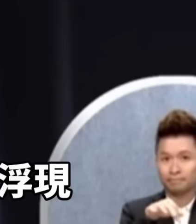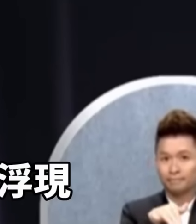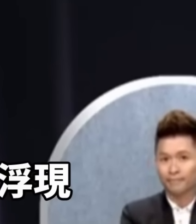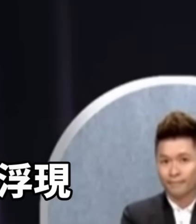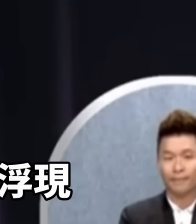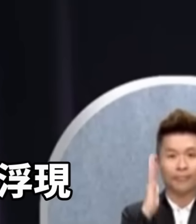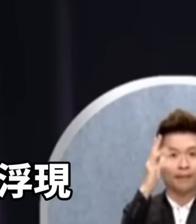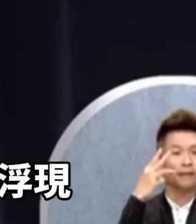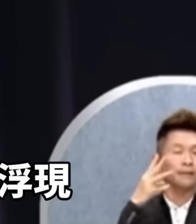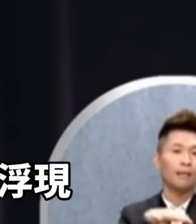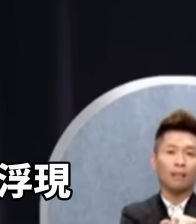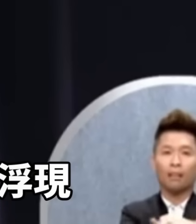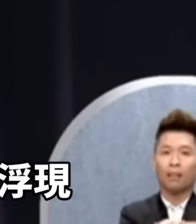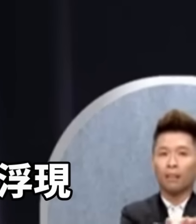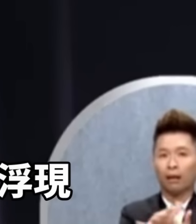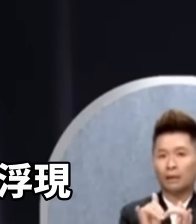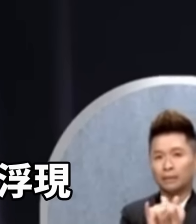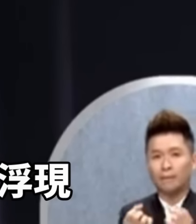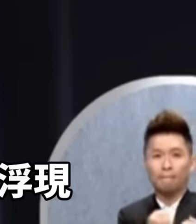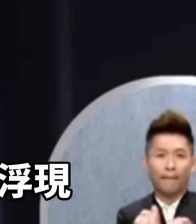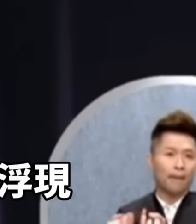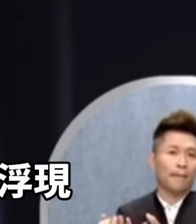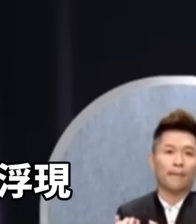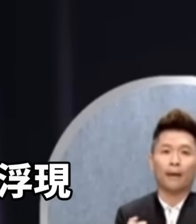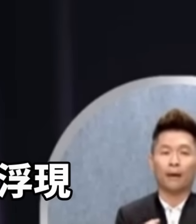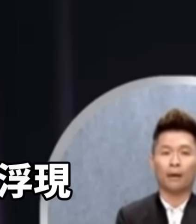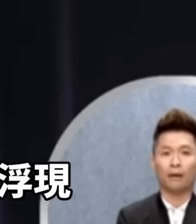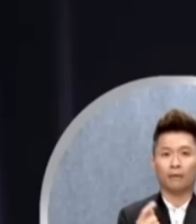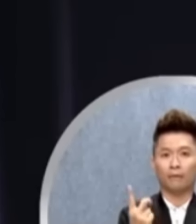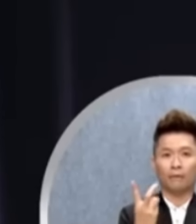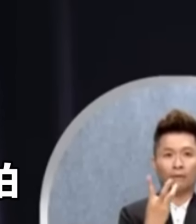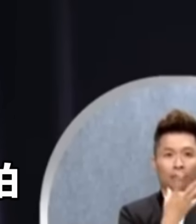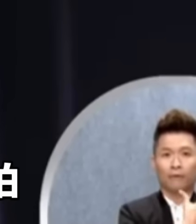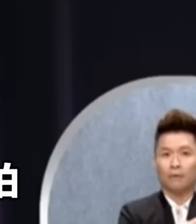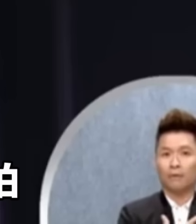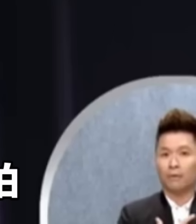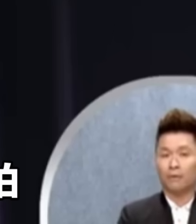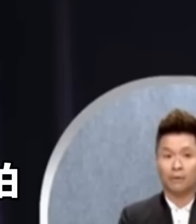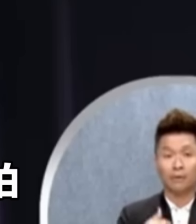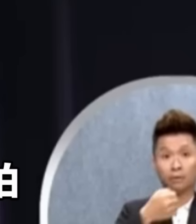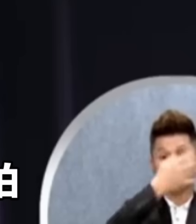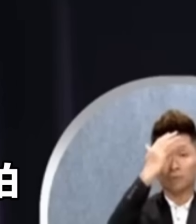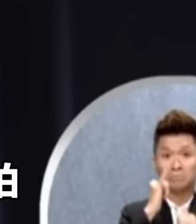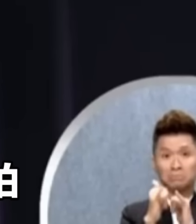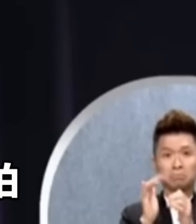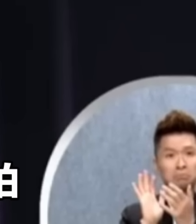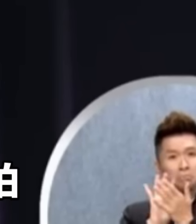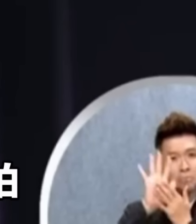我們的社會有很多很多的病狀一一浮現 我們年輕人沒有光明的前途 害怕